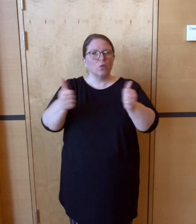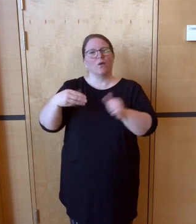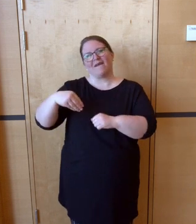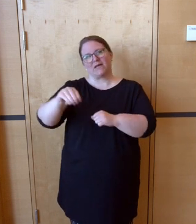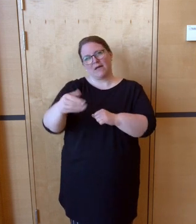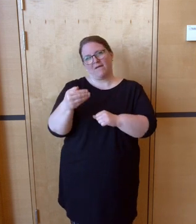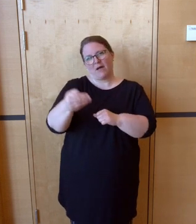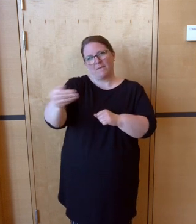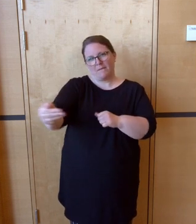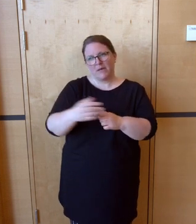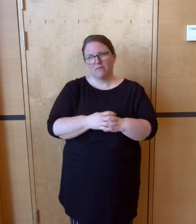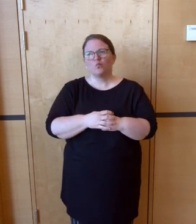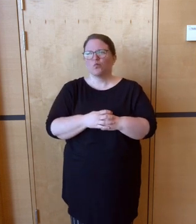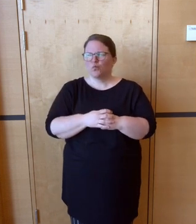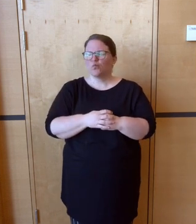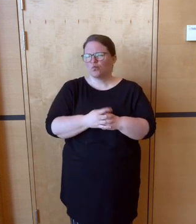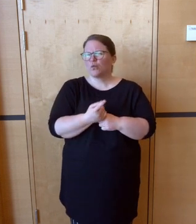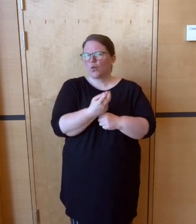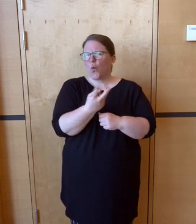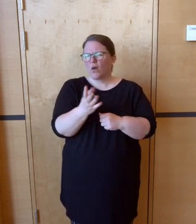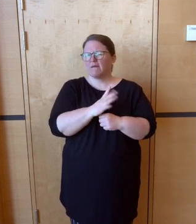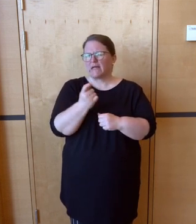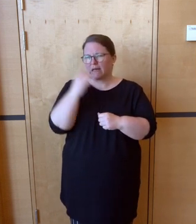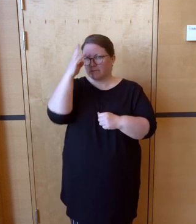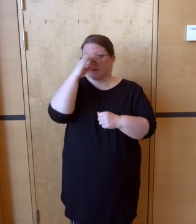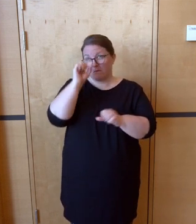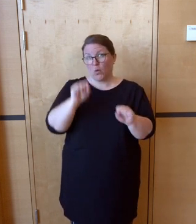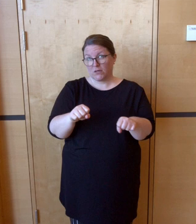Då finns det vissa saker att fundera kring Jag vill bara det Tillagd tack